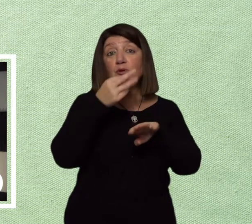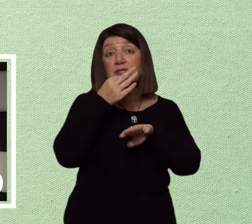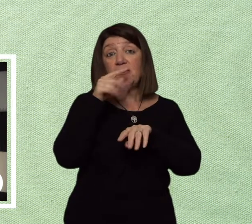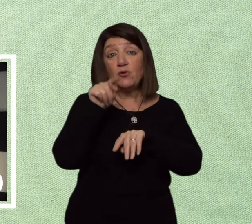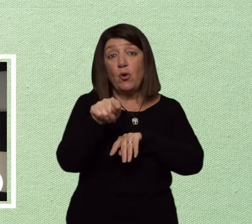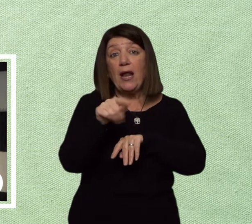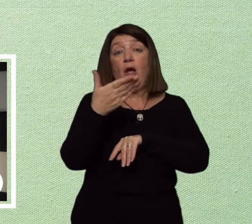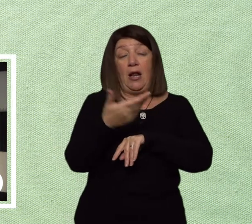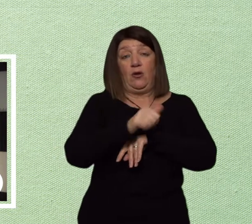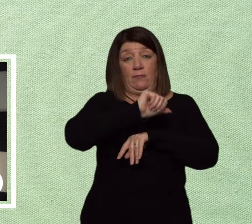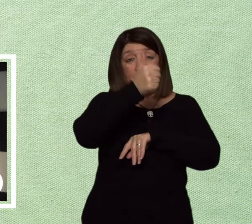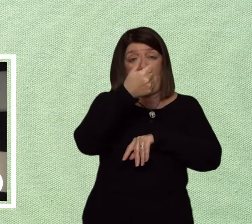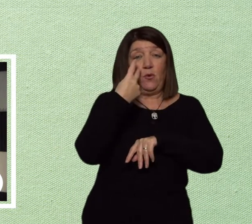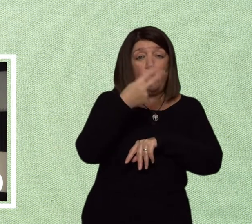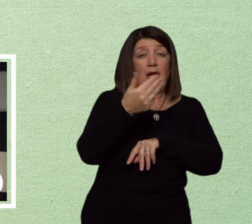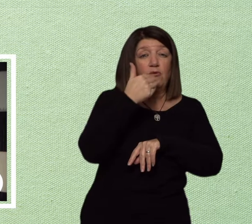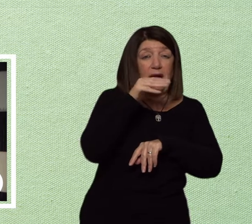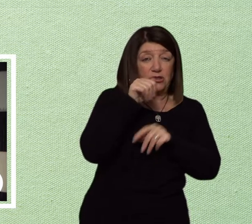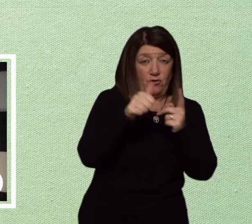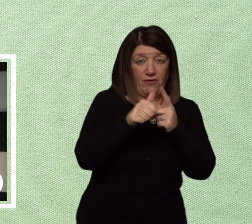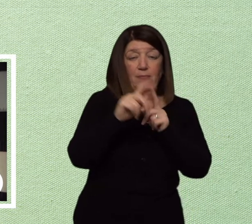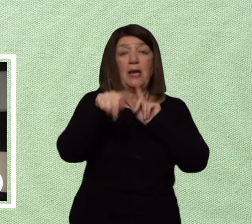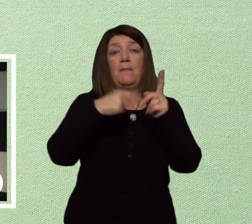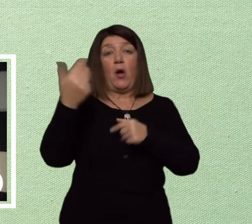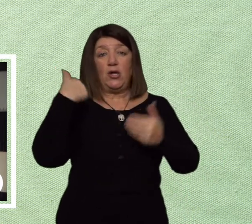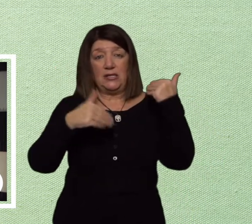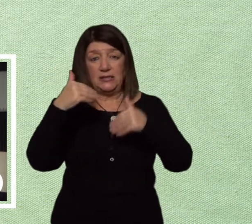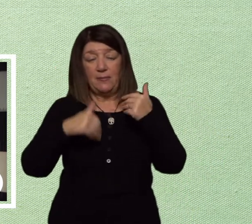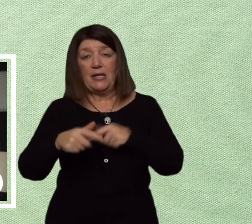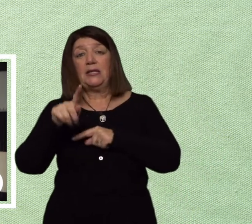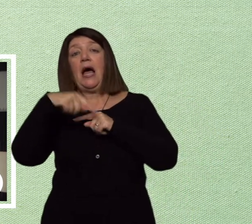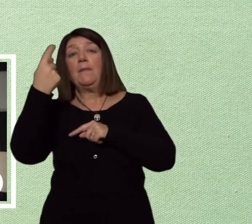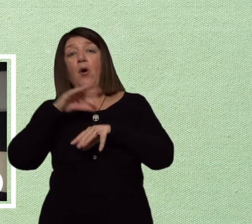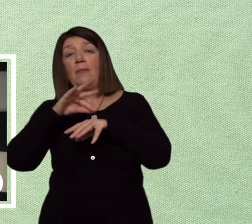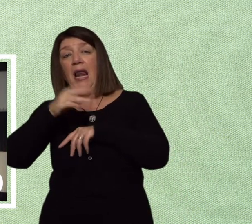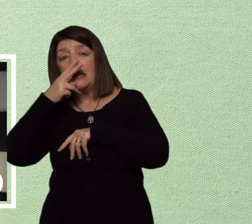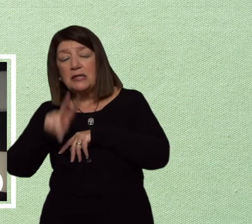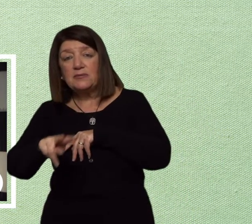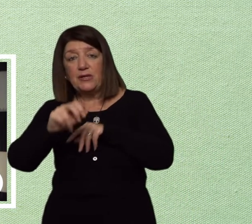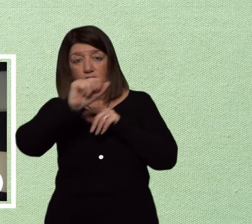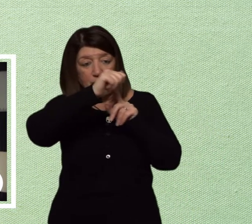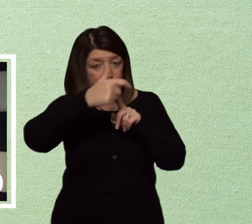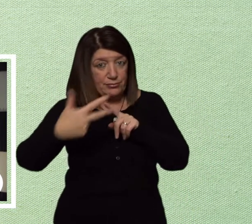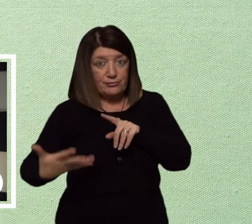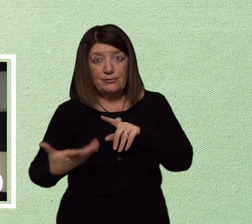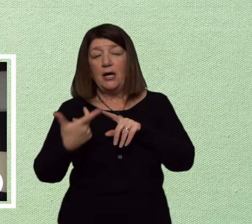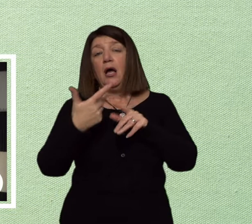al genere, quella legata al genere specifico e allora cominciamo ad accumulare tanta roba.